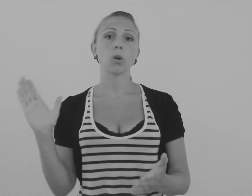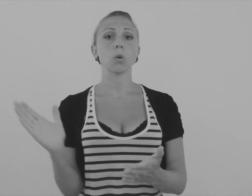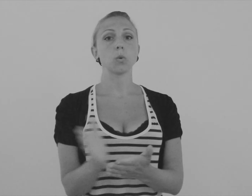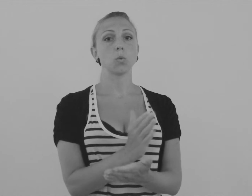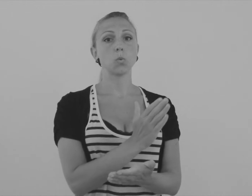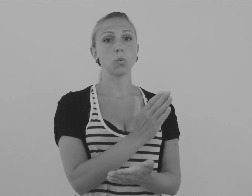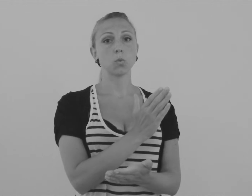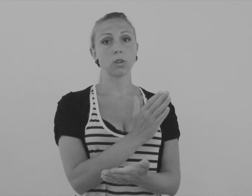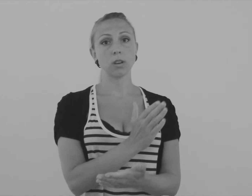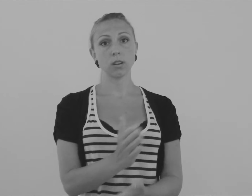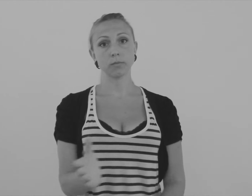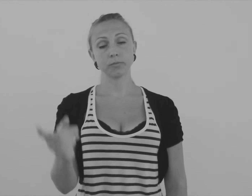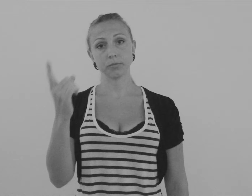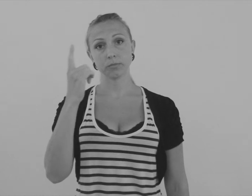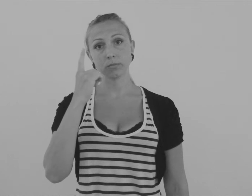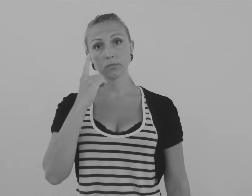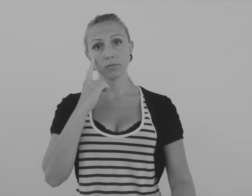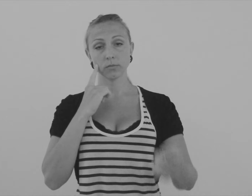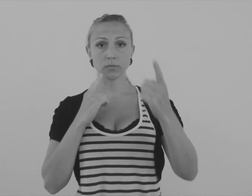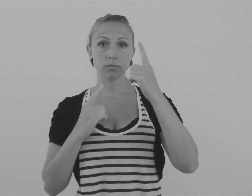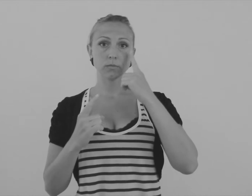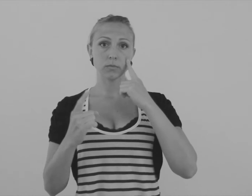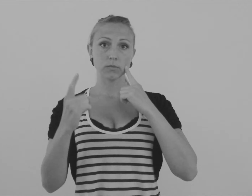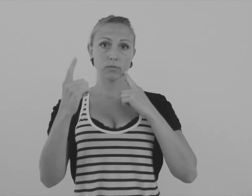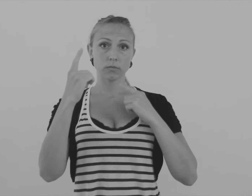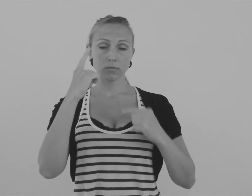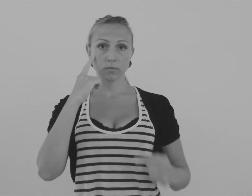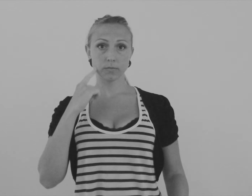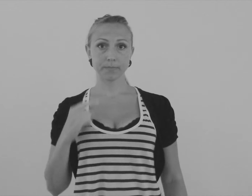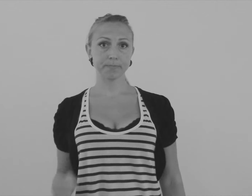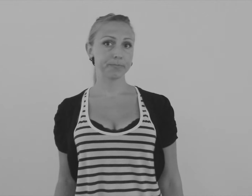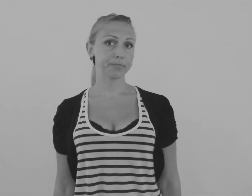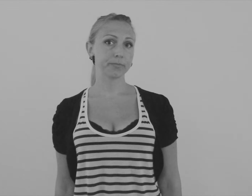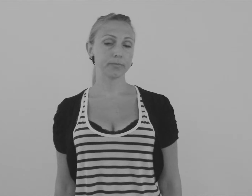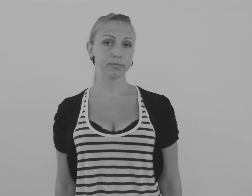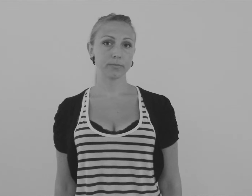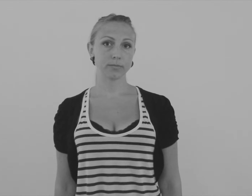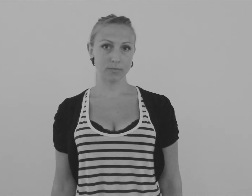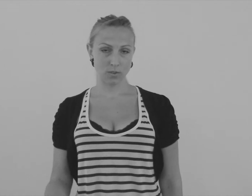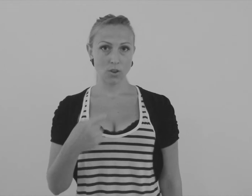utan att fälla tårar?